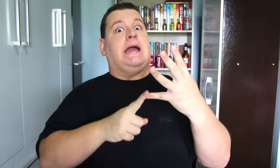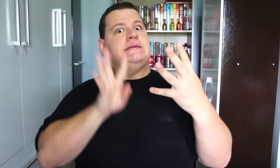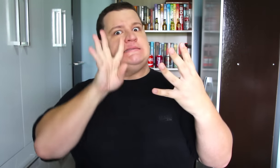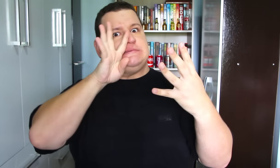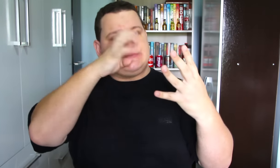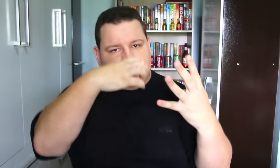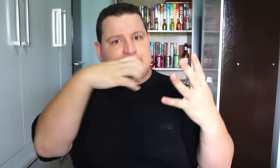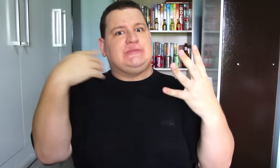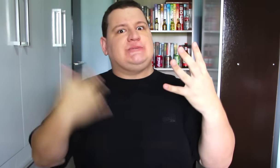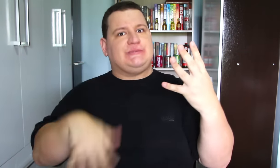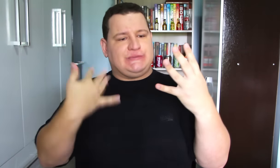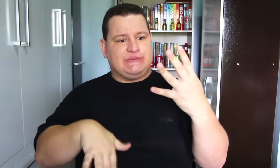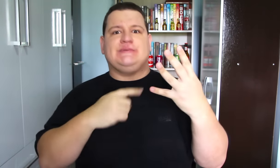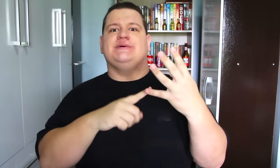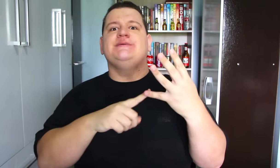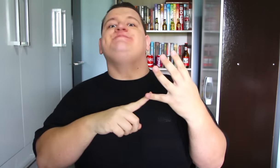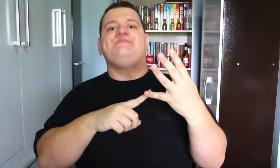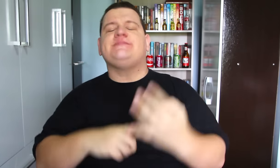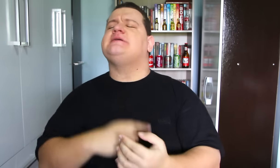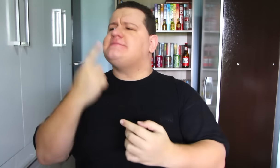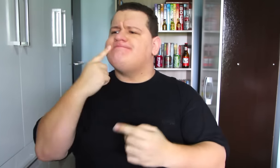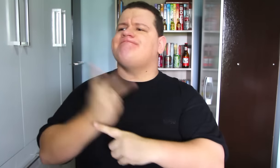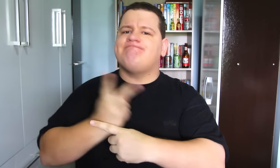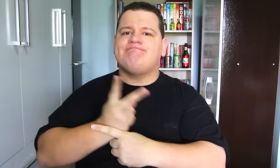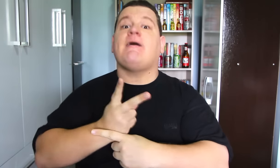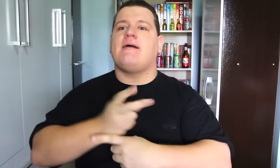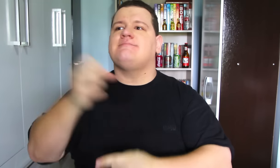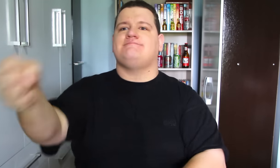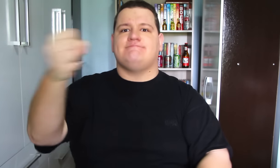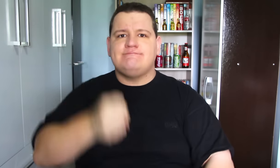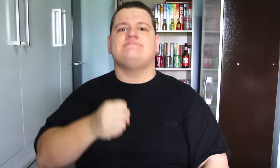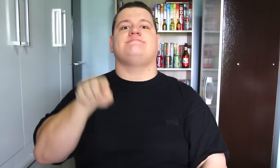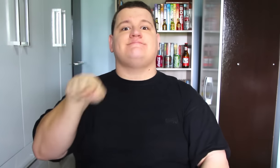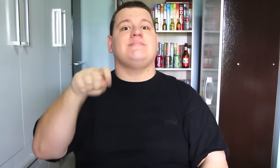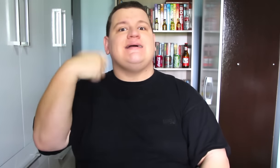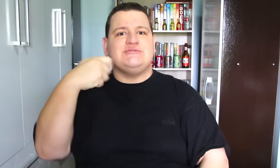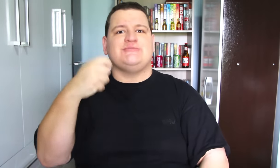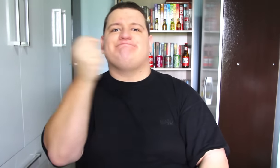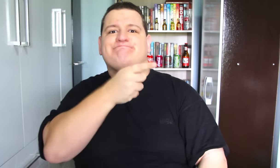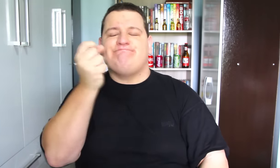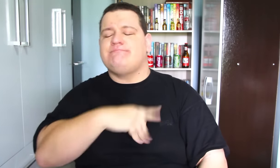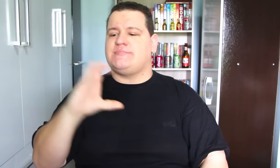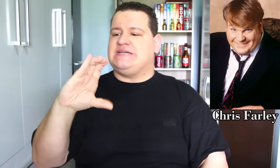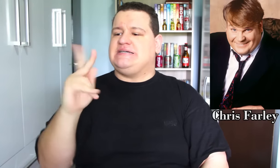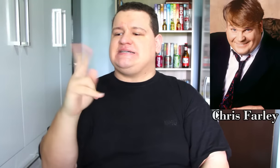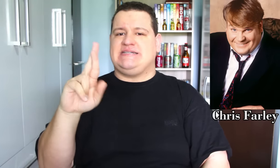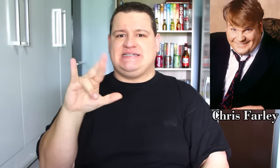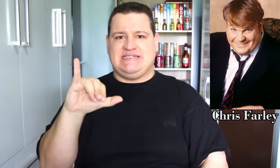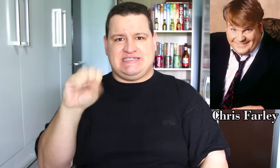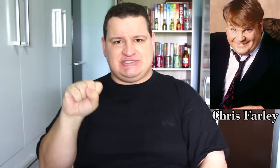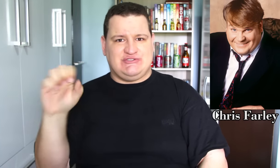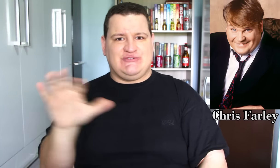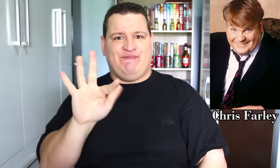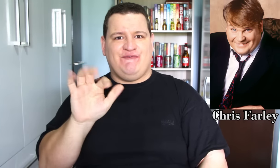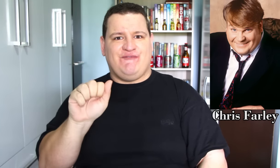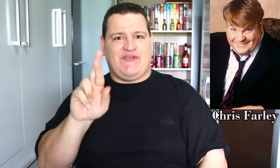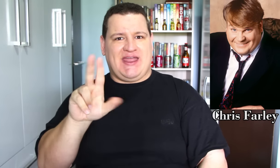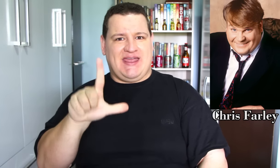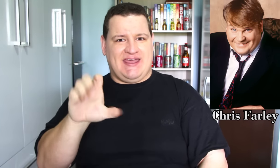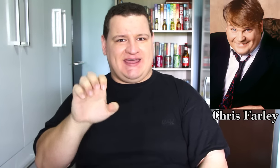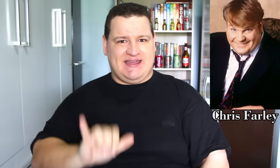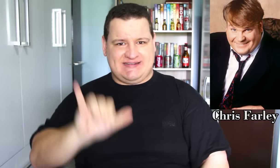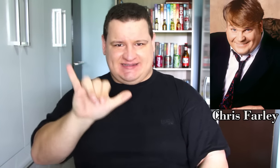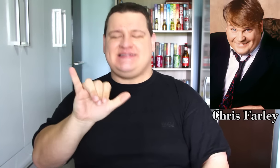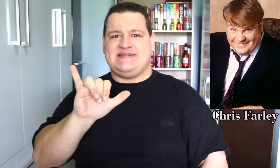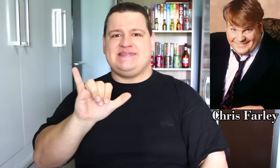Ainda persistentes, o quarto que contrataram foi o comediante Chris Farley.